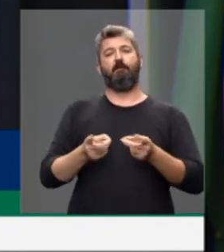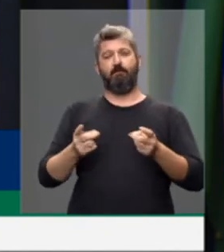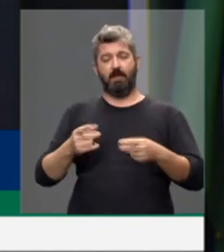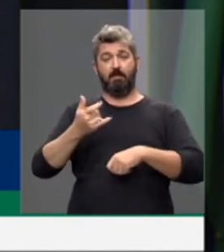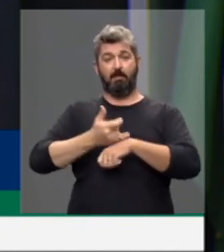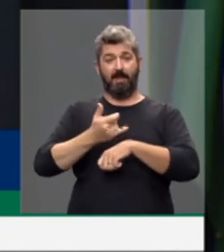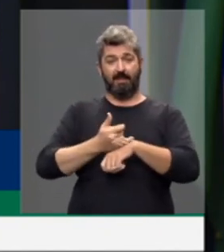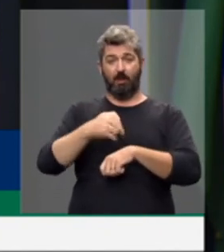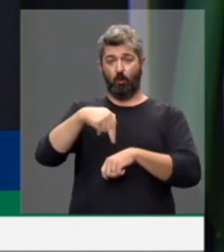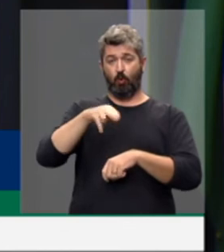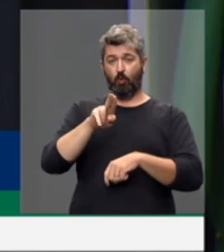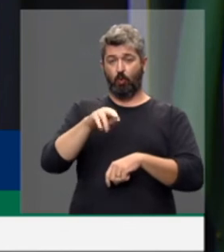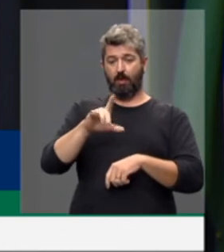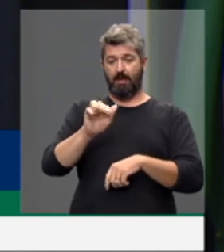DO MONO PÓLIO ESTATAL SOBRE A